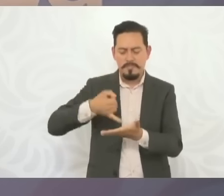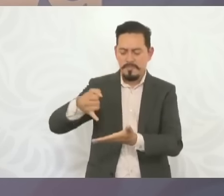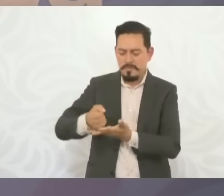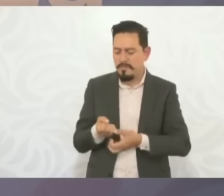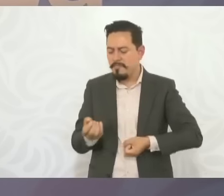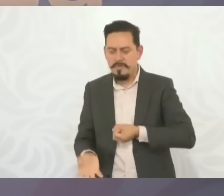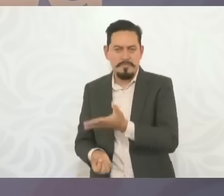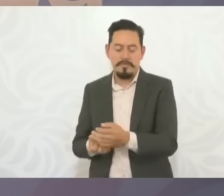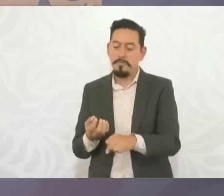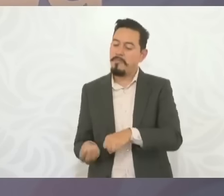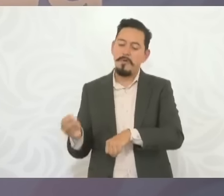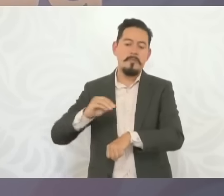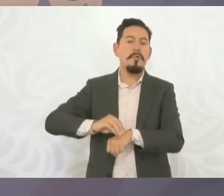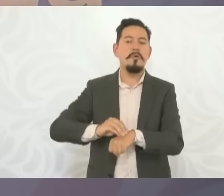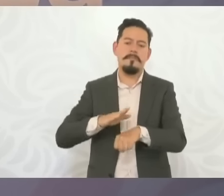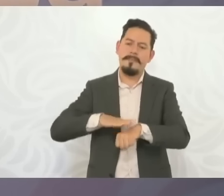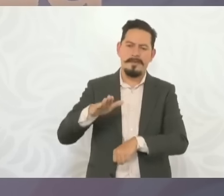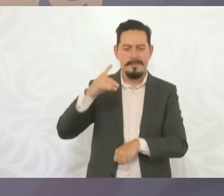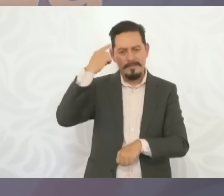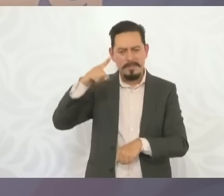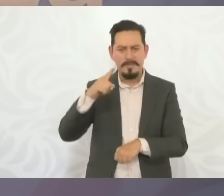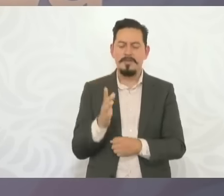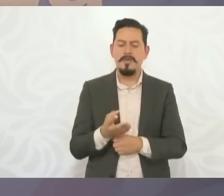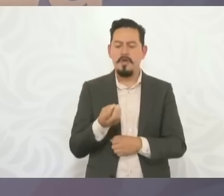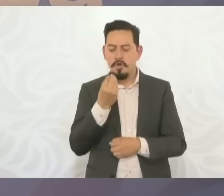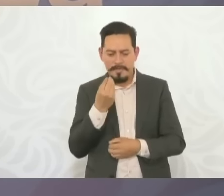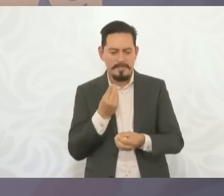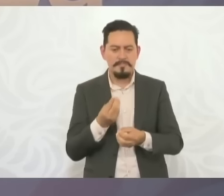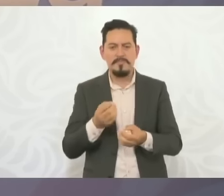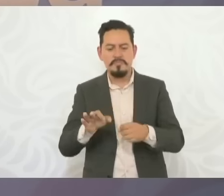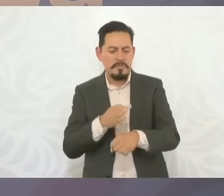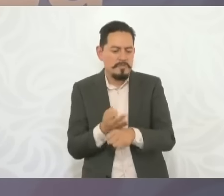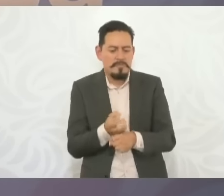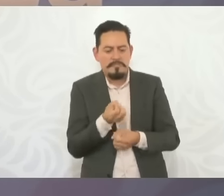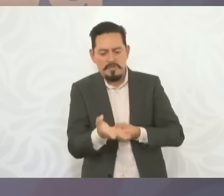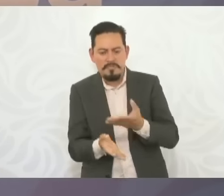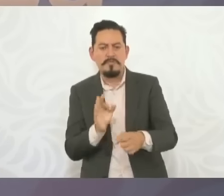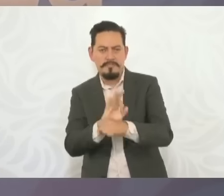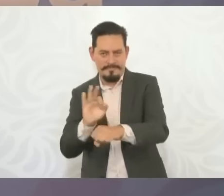contribuyendo a la autosuficiencia alimentaria de nuestro país y estamos rehabilitando nuestros